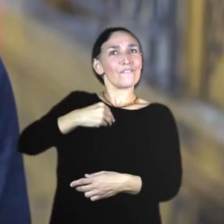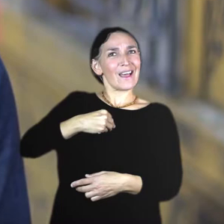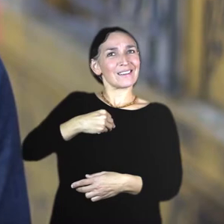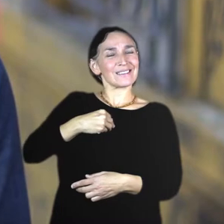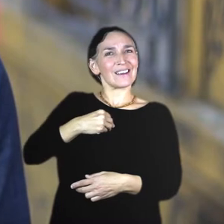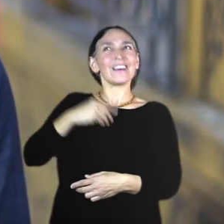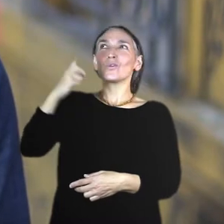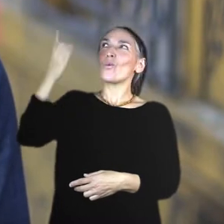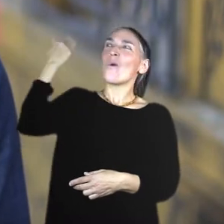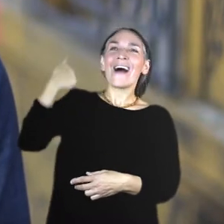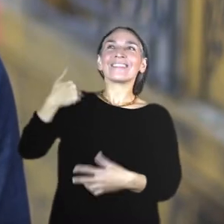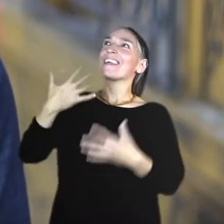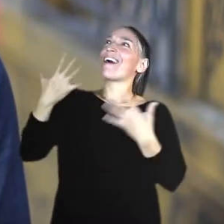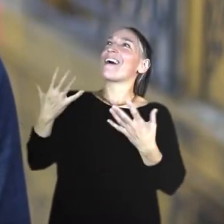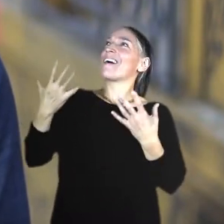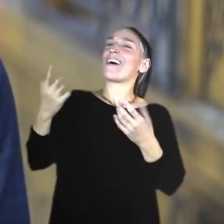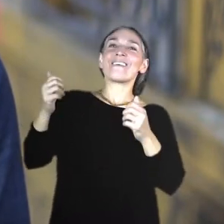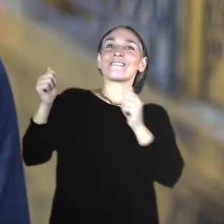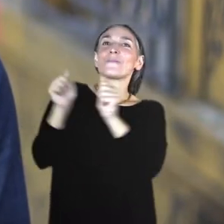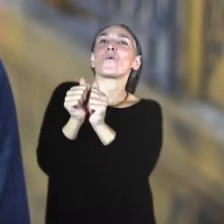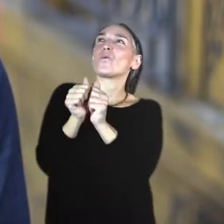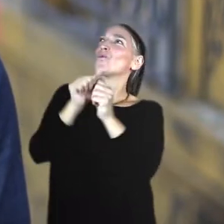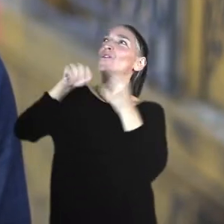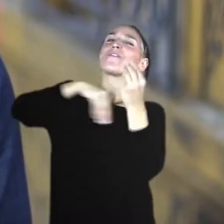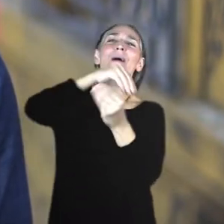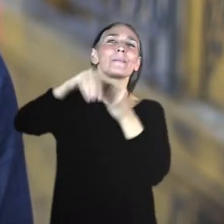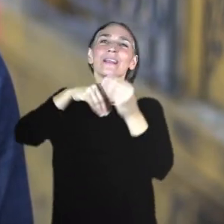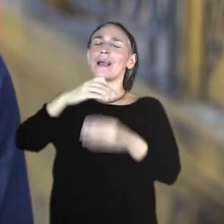con el cual quisiste un día formar una familia para toda la vida.